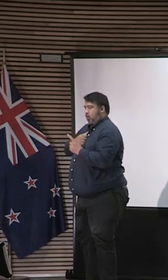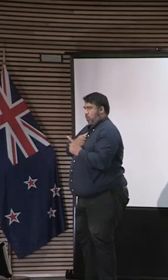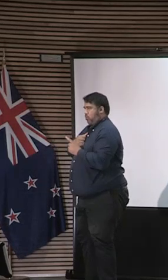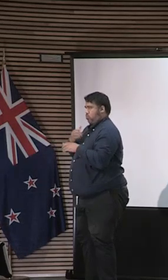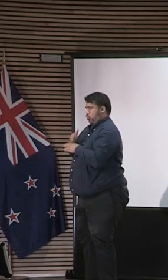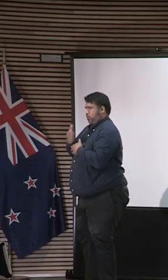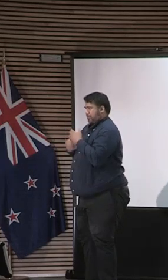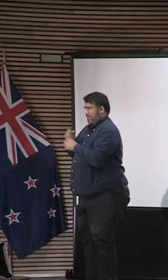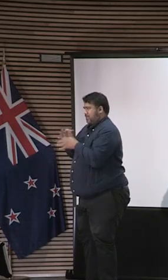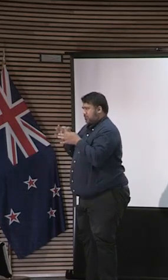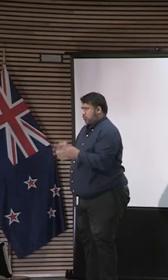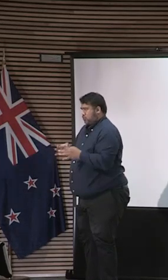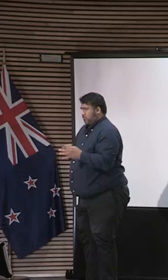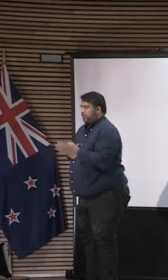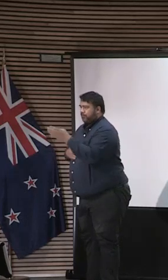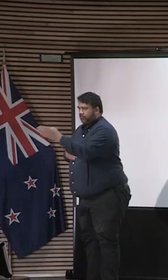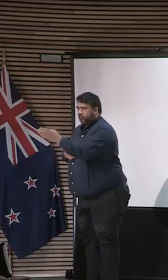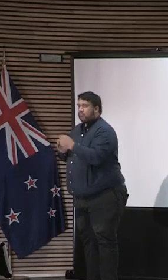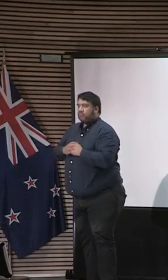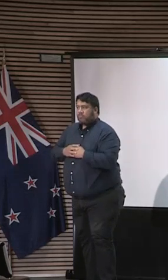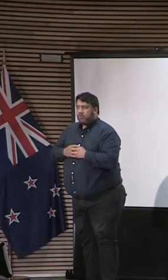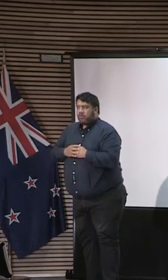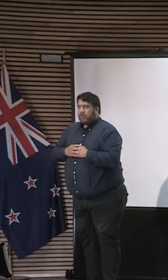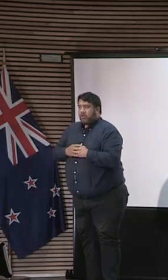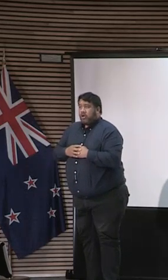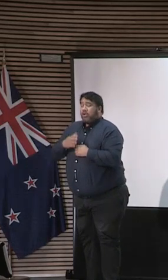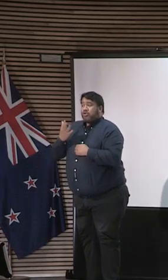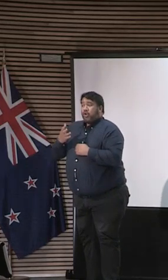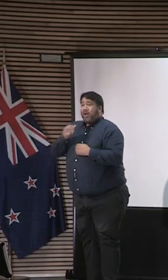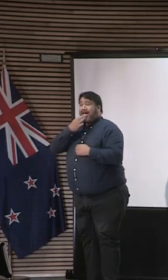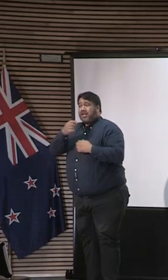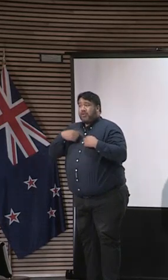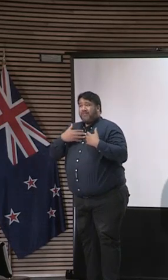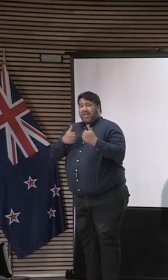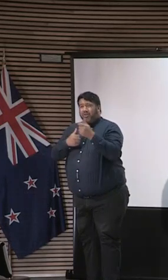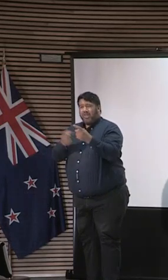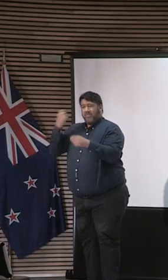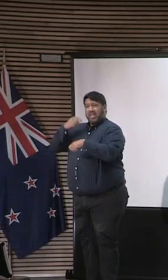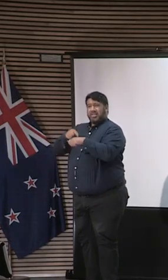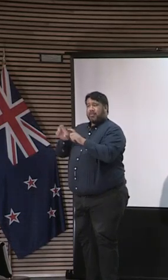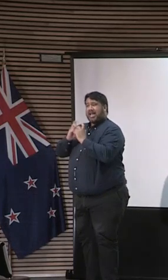huarahi e taea ai e taatau ki te whakatutuki i nga herenga e rua ko te whakarite i te momo taake e tu nei tatou i te rohe, kei te pai te mahi. KAUPAPA: I roto i